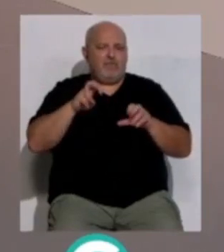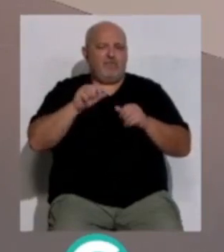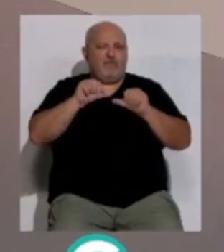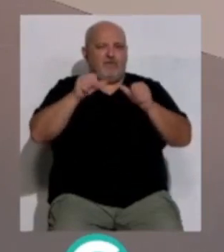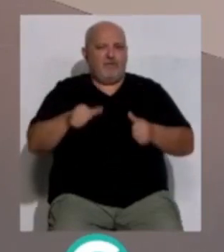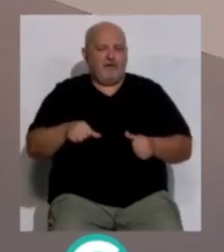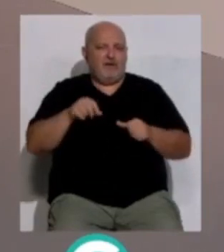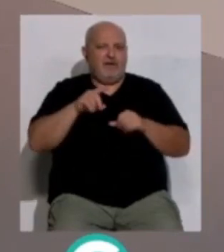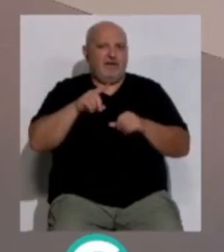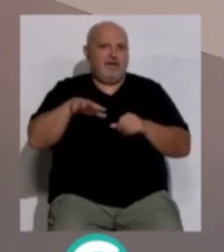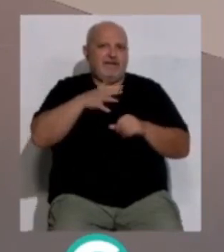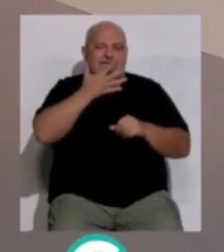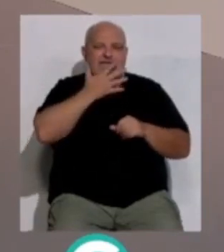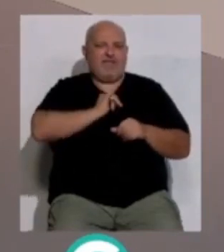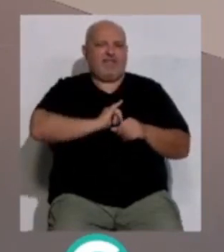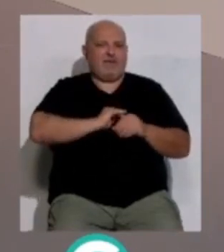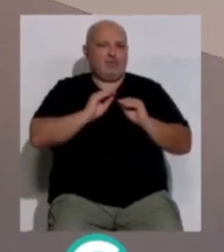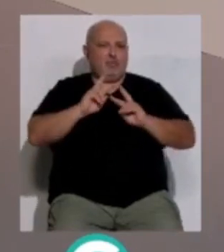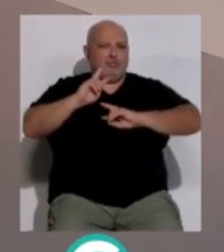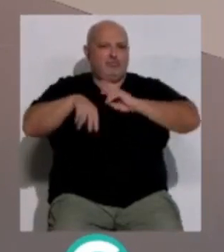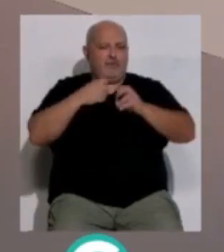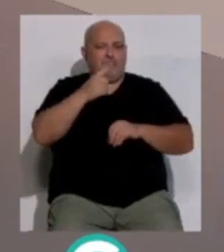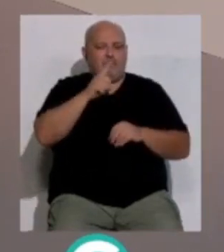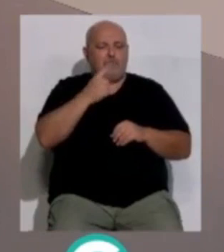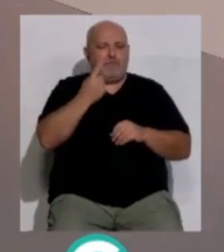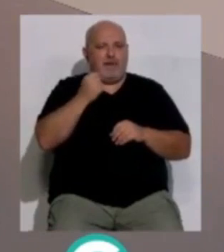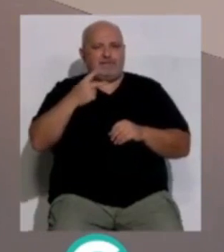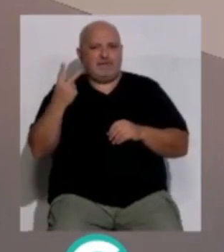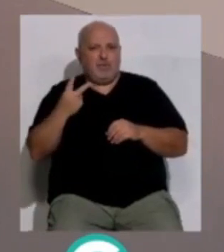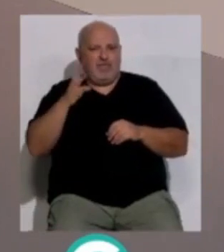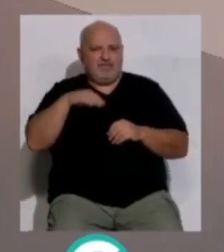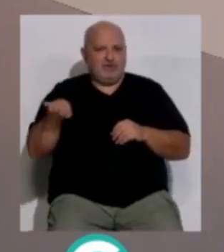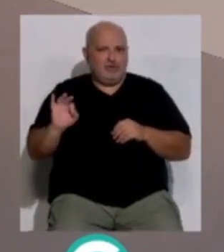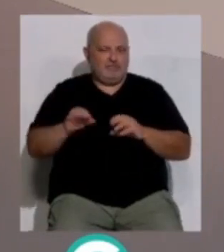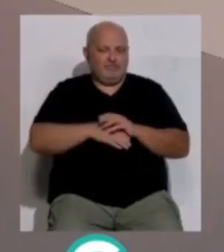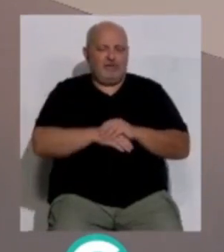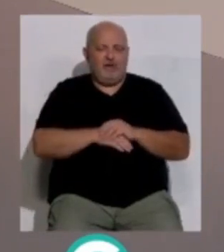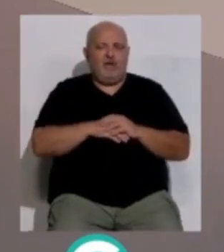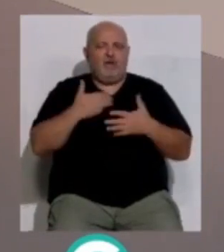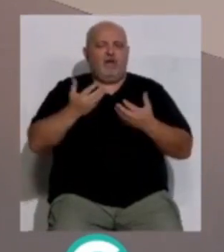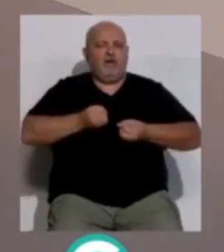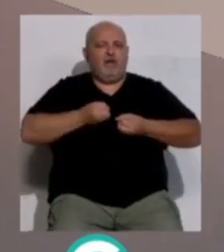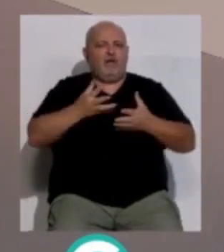en esa nueva seña de identidad para la primera y para la Segunda División y también se conocían un